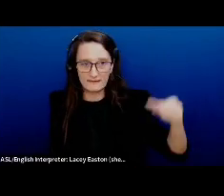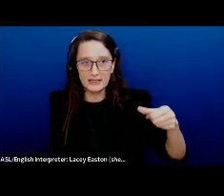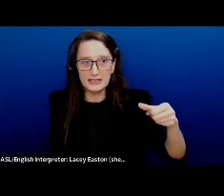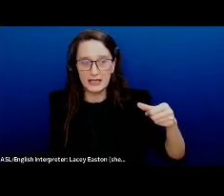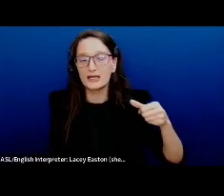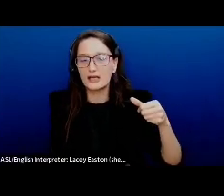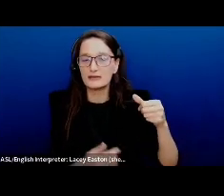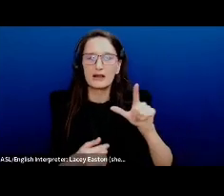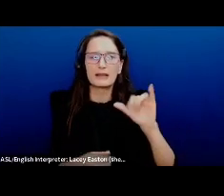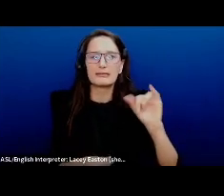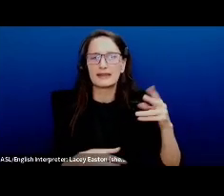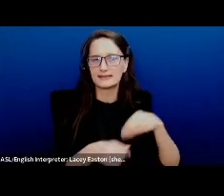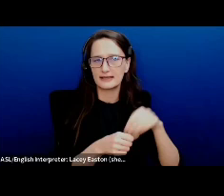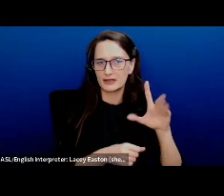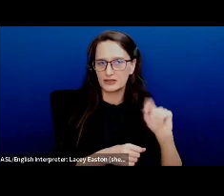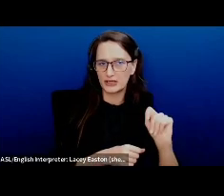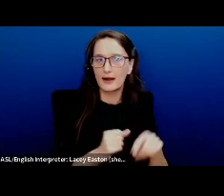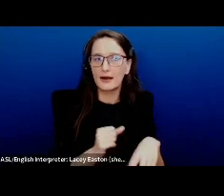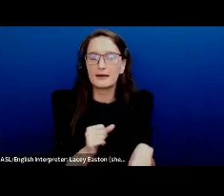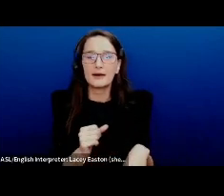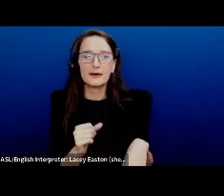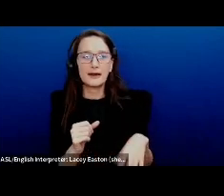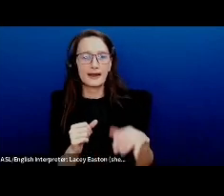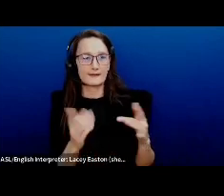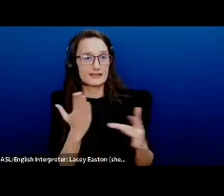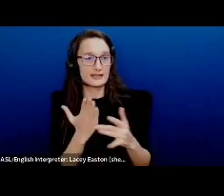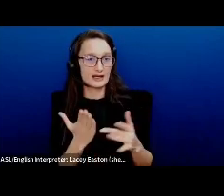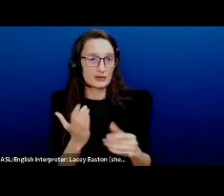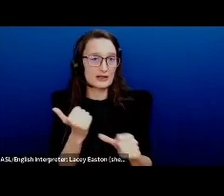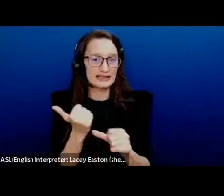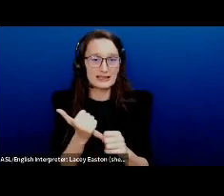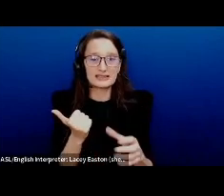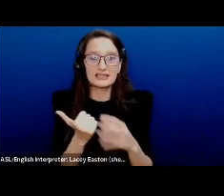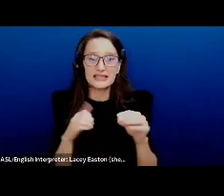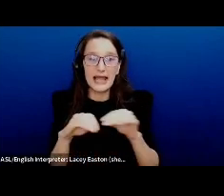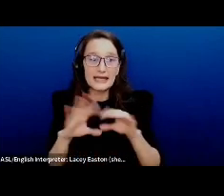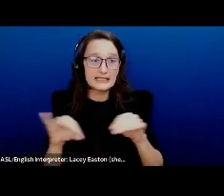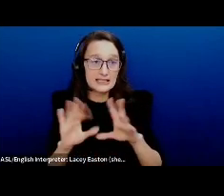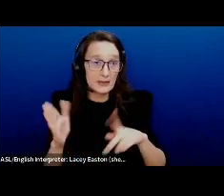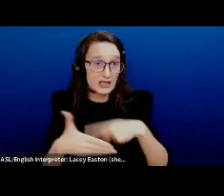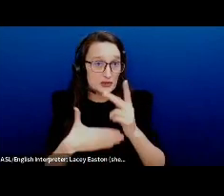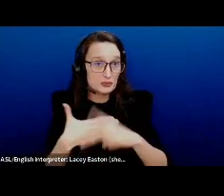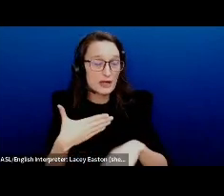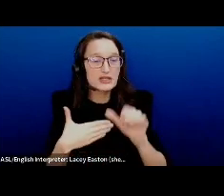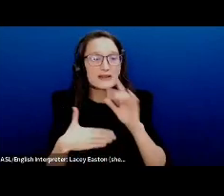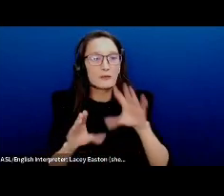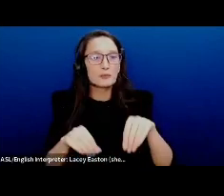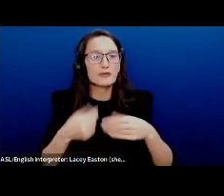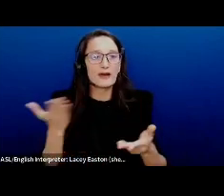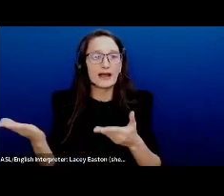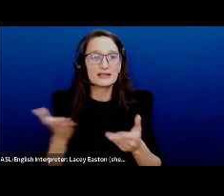el chat. Proyecto de asistencia técnica y difusión que atiende a personas desde el nacimiento hasta los 21 años